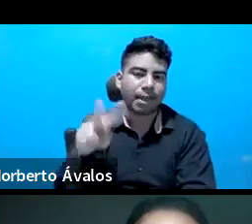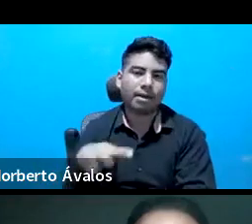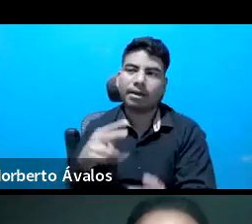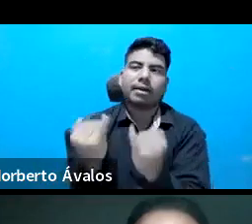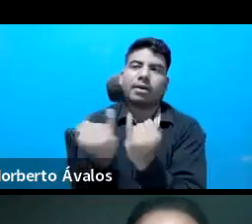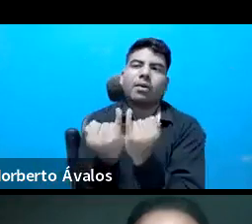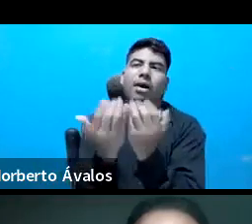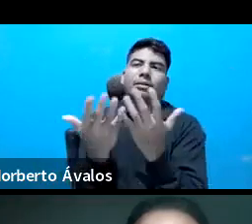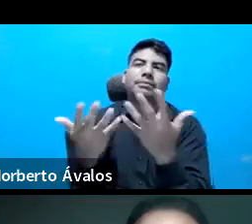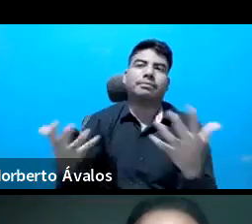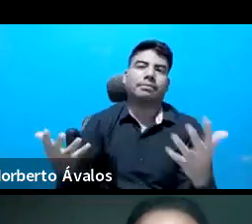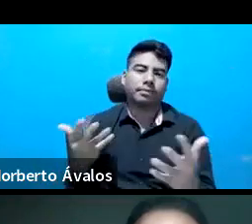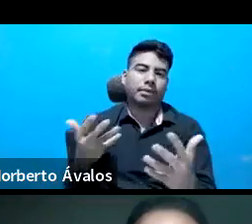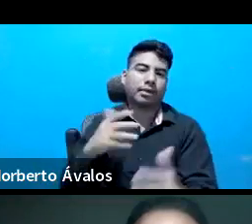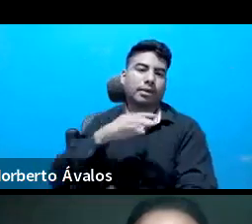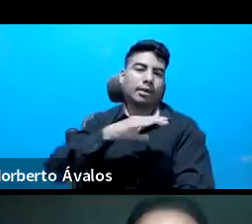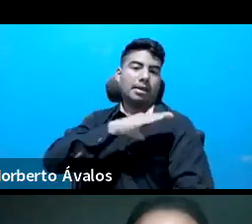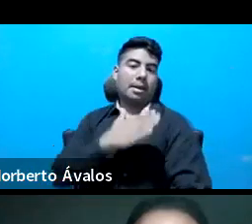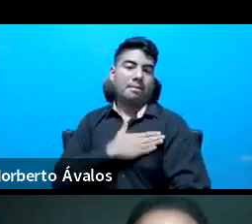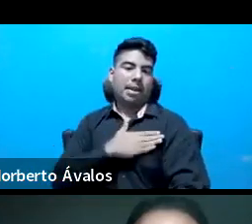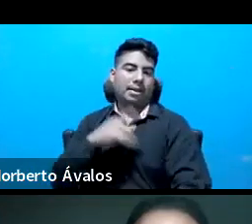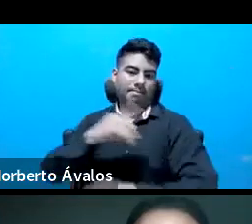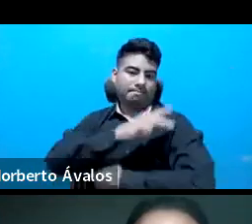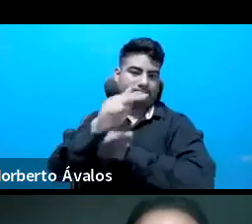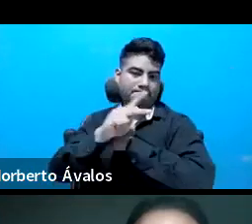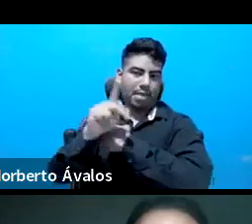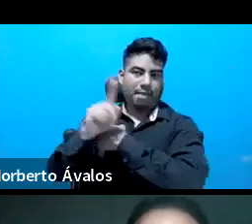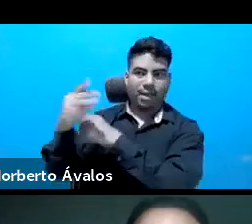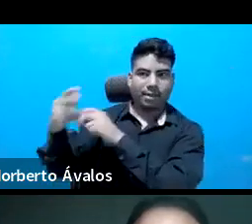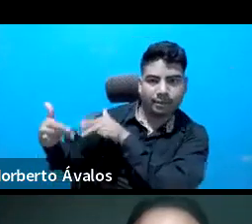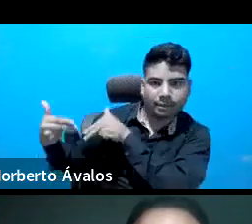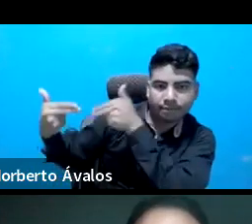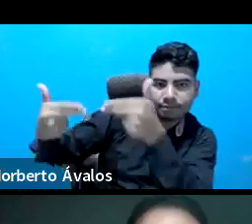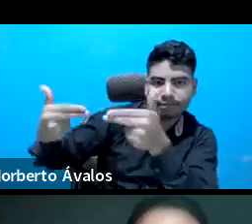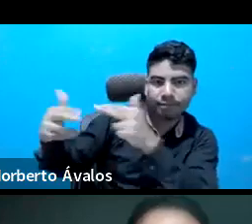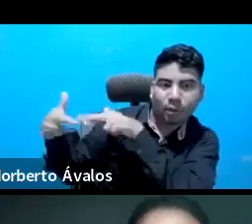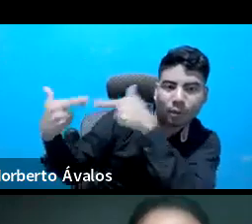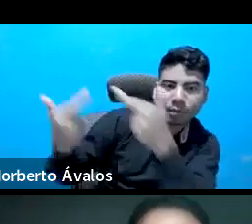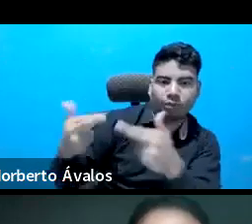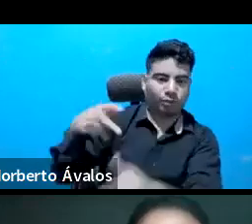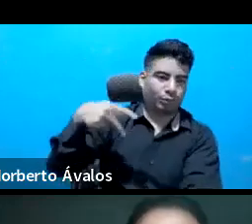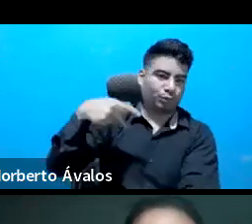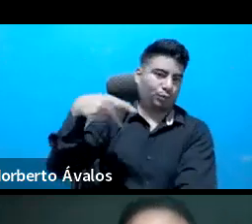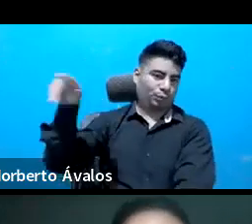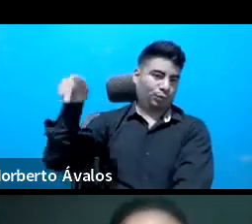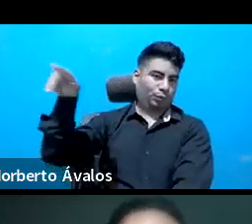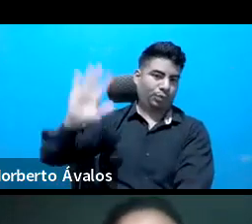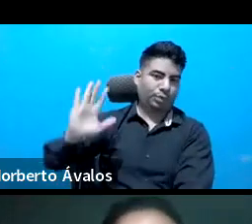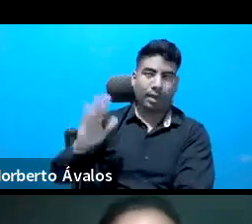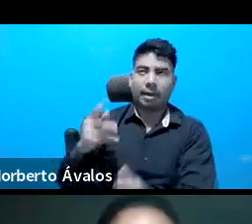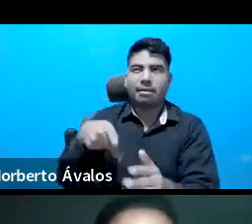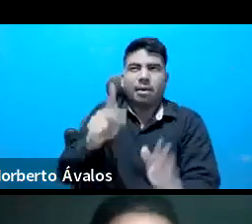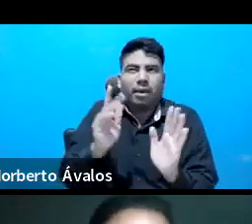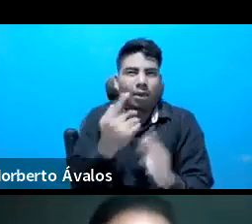prácticas gico, prácticamente fue una herencia de España Entonces que he